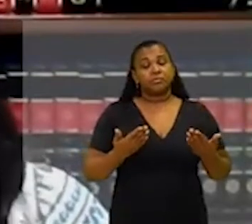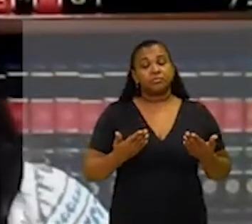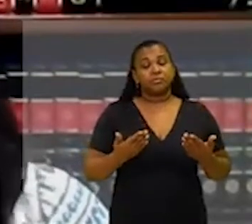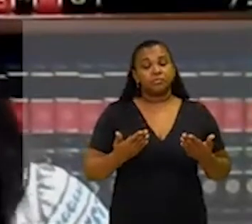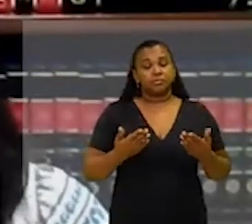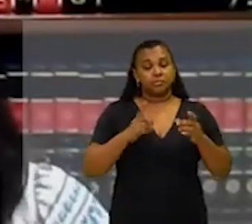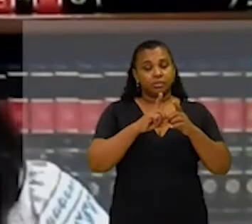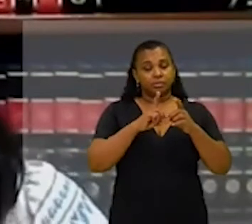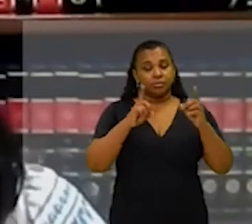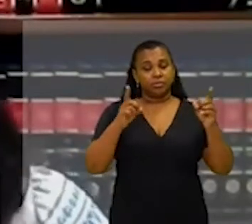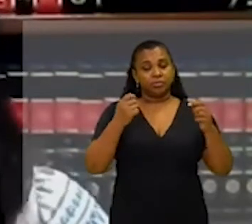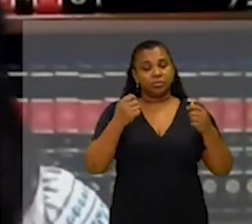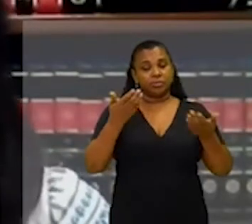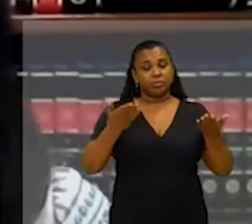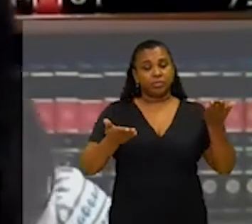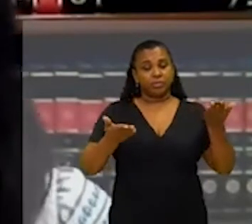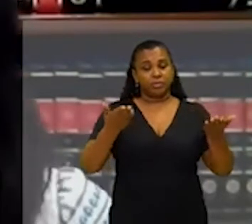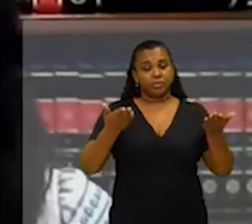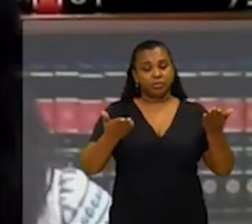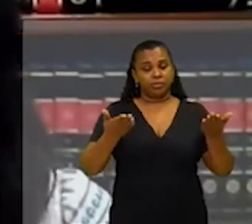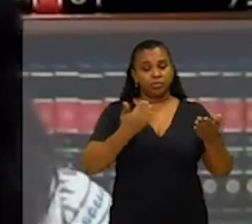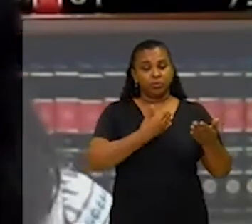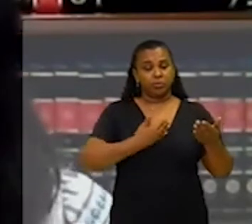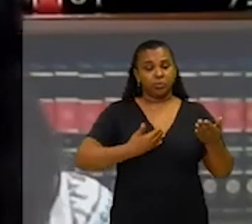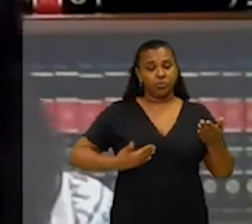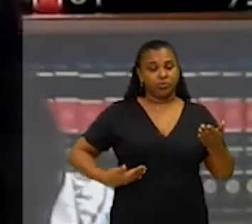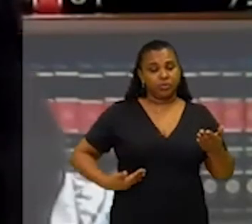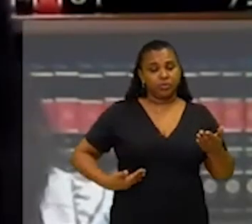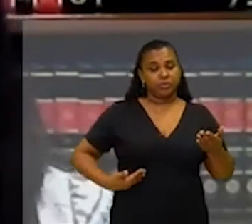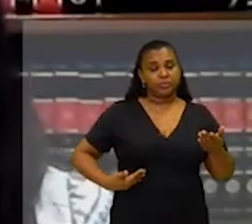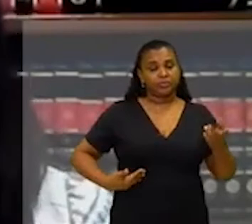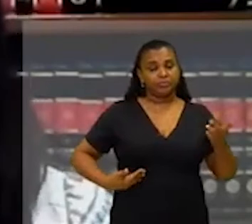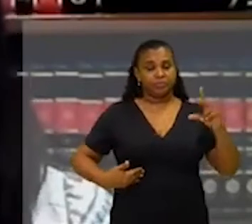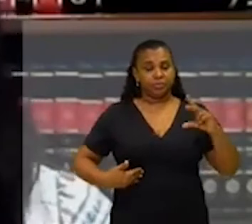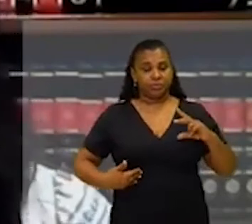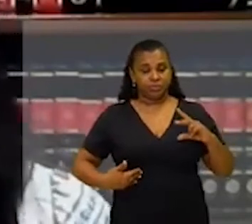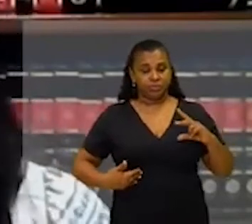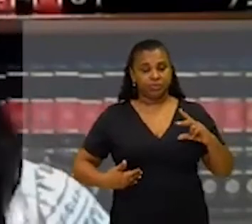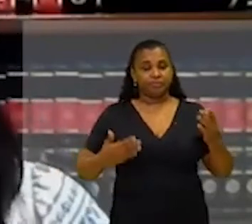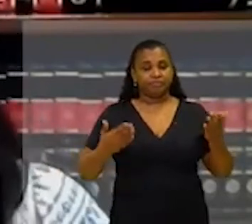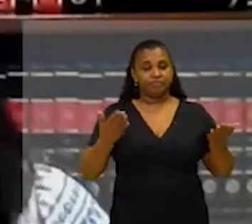haja um equilíbrio entre as contas públicas e as privadas tanto para segurar os partidos e